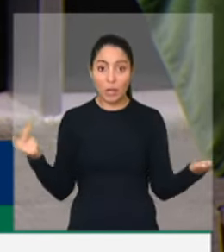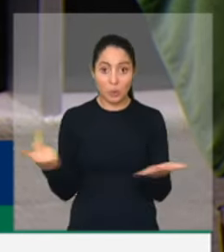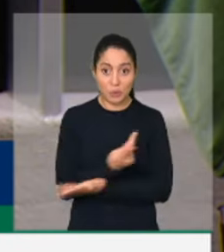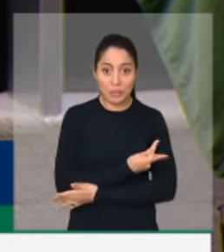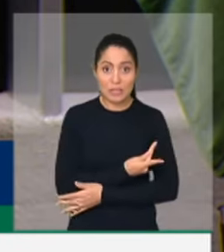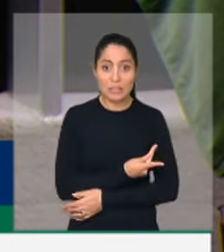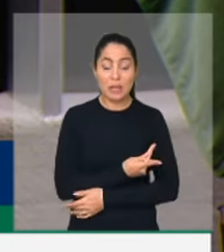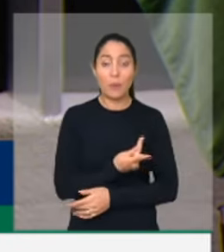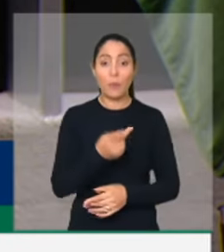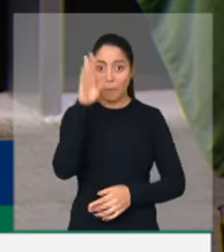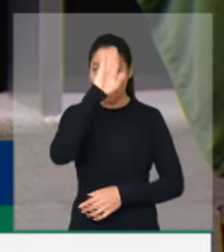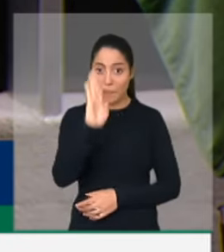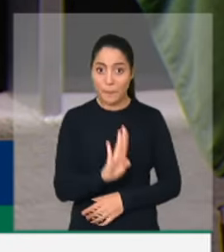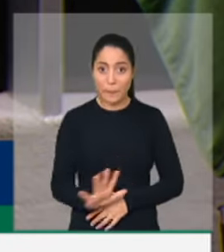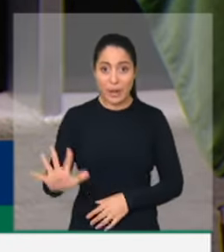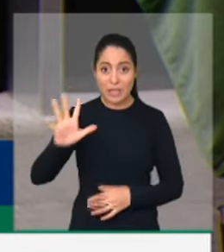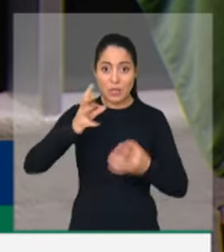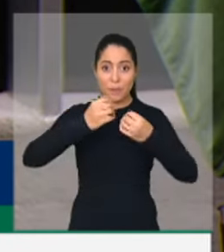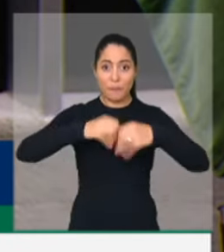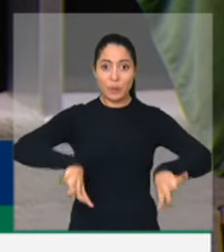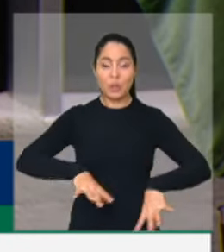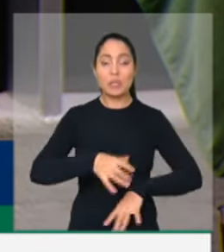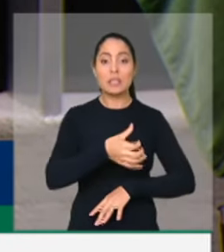BILHÕES DE REAIS. ISSO É O RESULTADO DE ESTUDO FEITO PELA CENTRAL ÚNICA DOS TRABALHADORES E PELO DIEESE